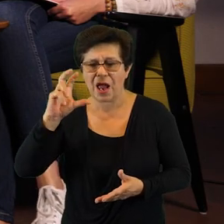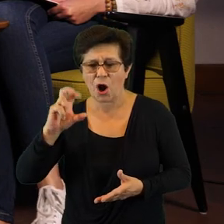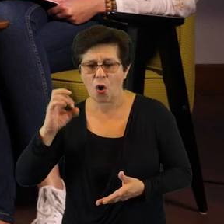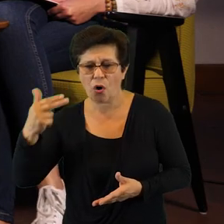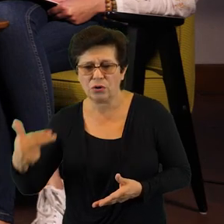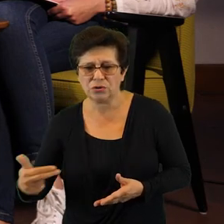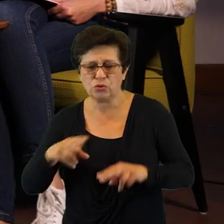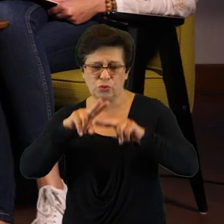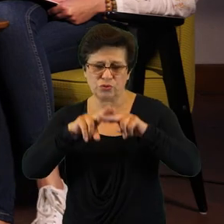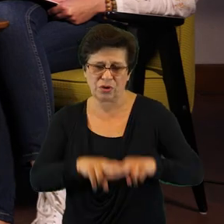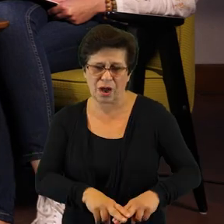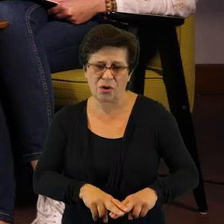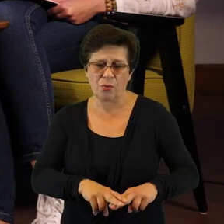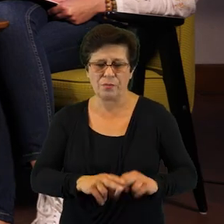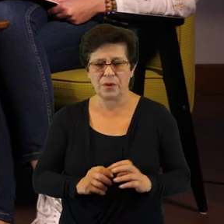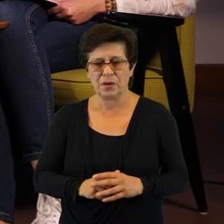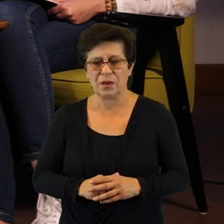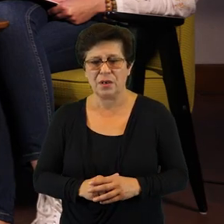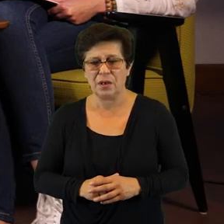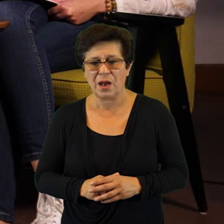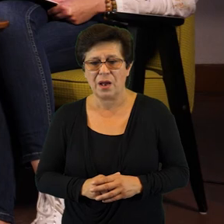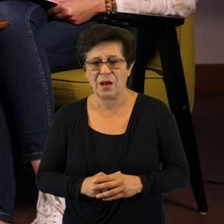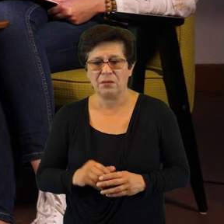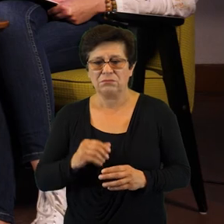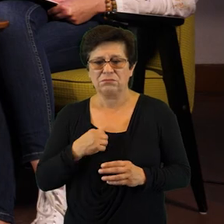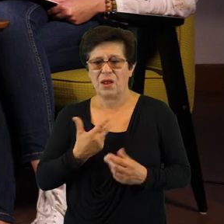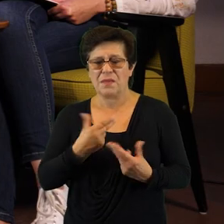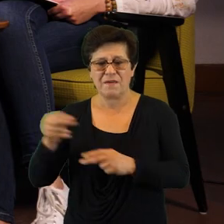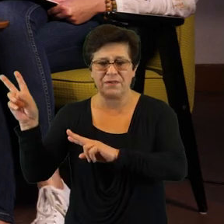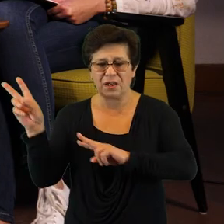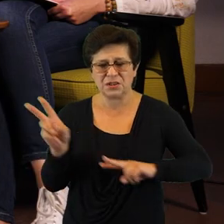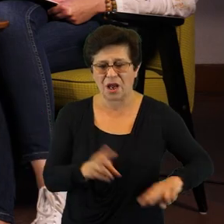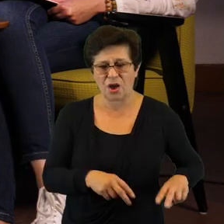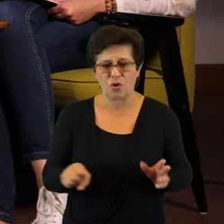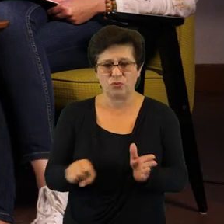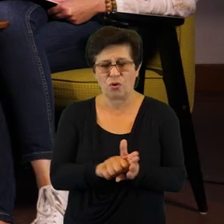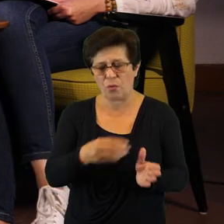zostają na emigracji, nie wracają już do Polski.